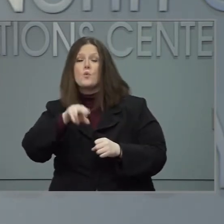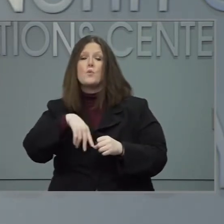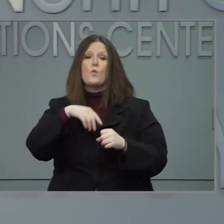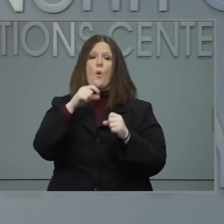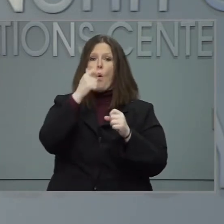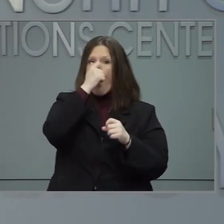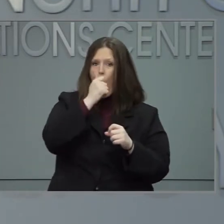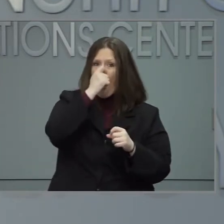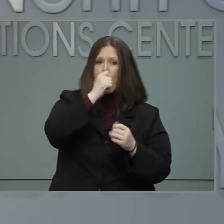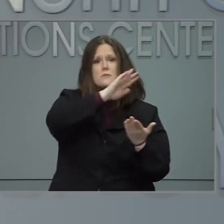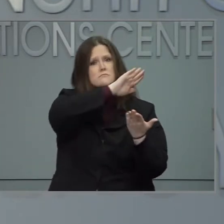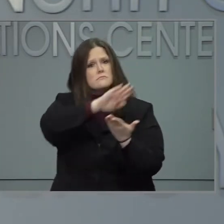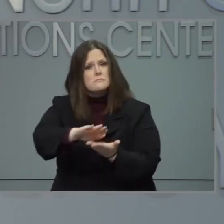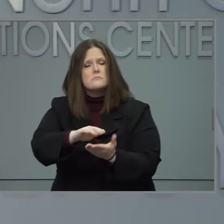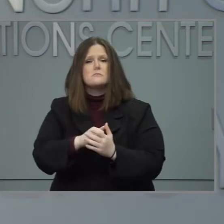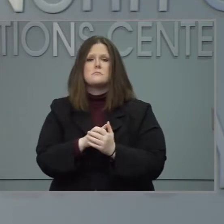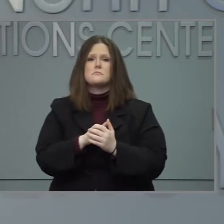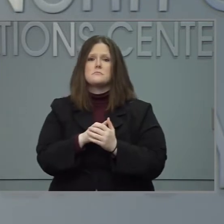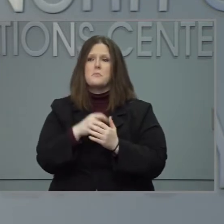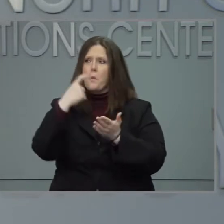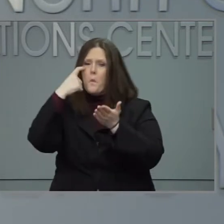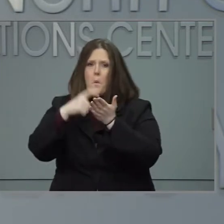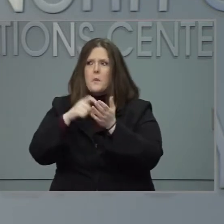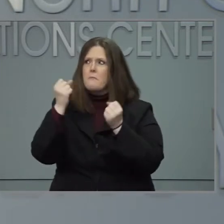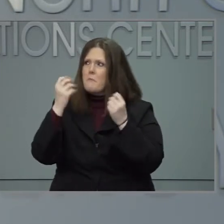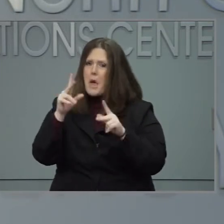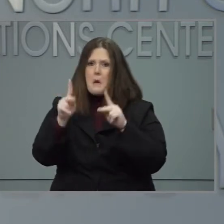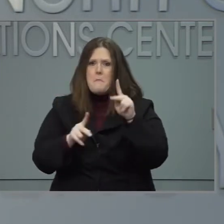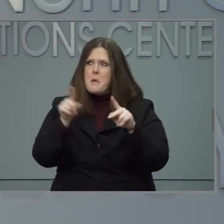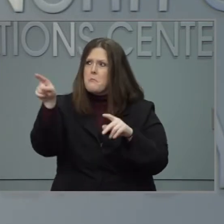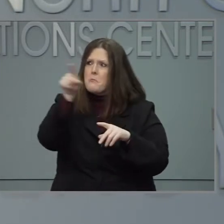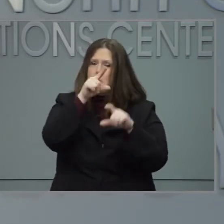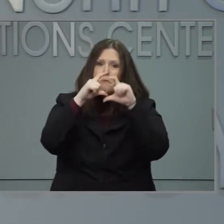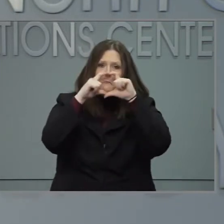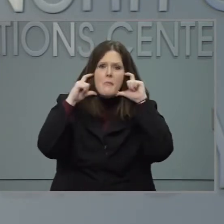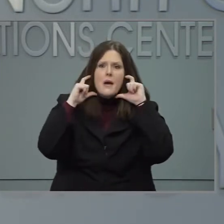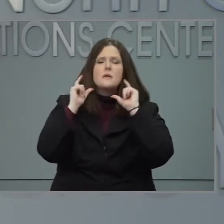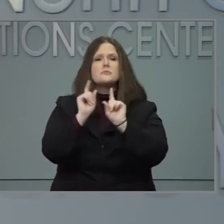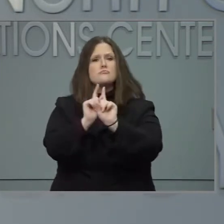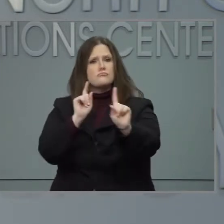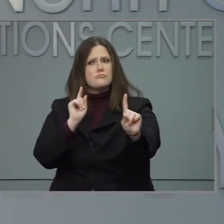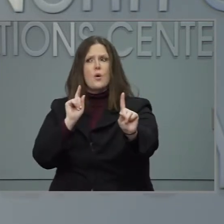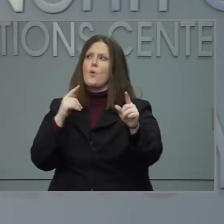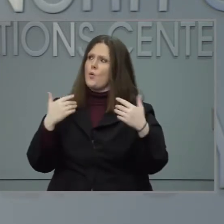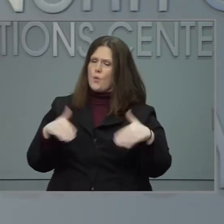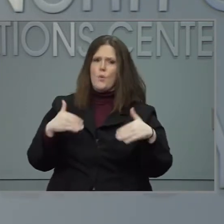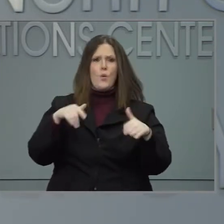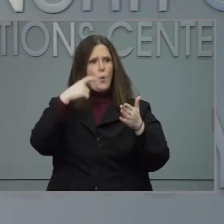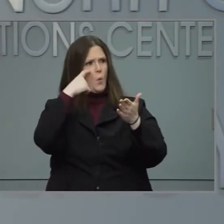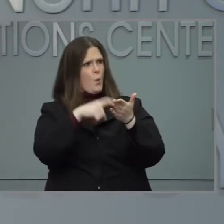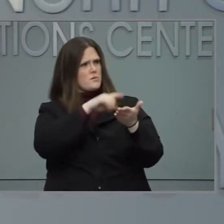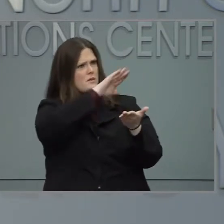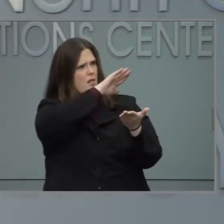La gente está usando mascarillas y conservando su distancia y esto realmente es lo que está ayudando.